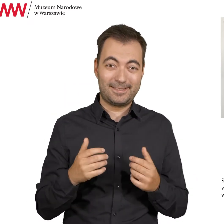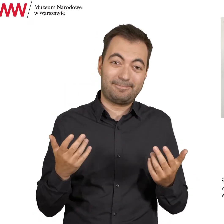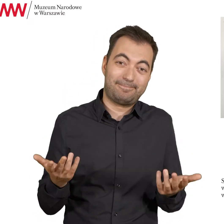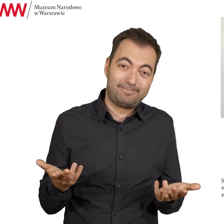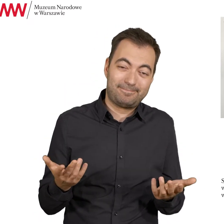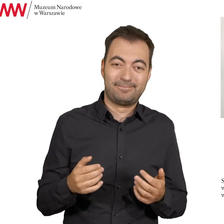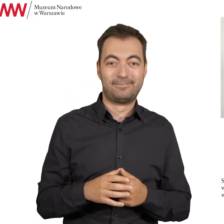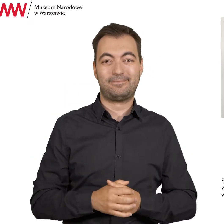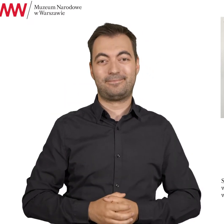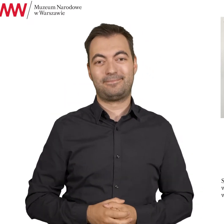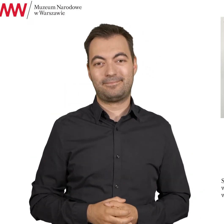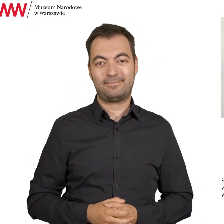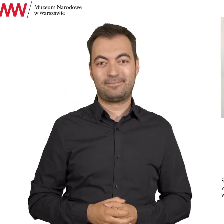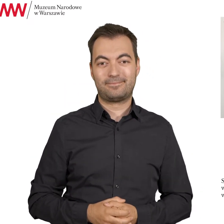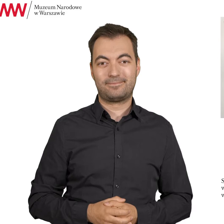trzeba przyznać – z dużą znajomością rzeczy.